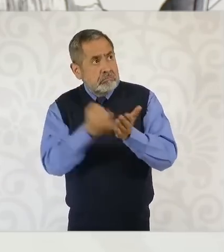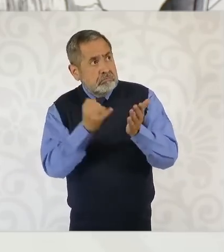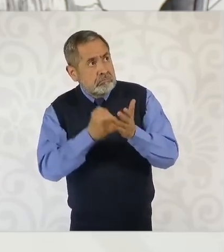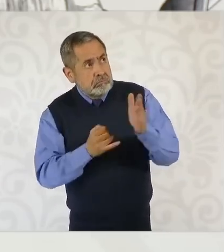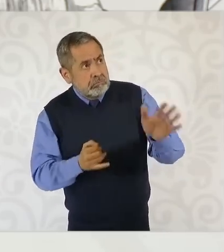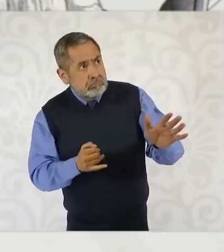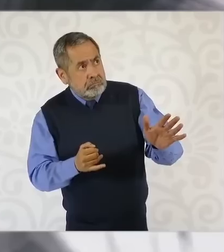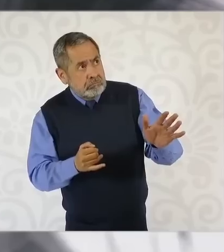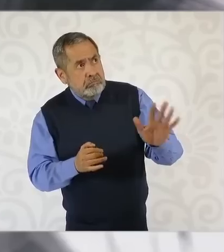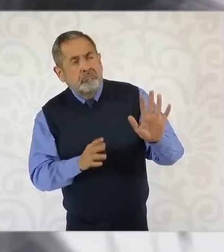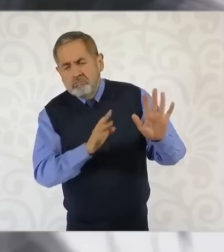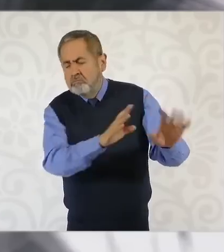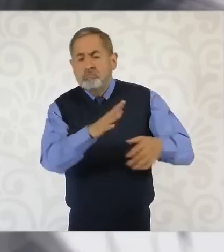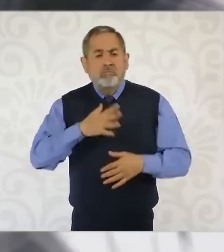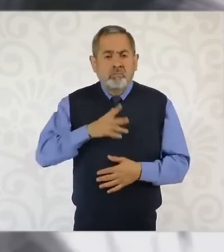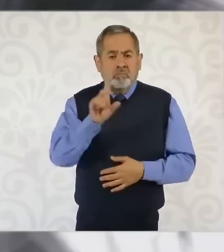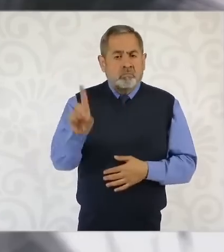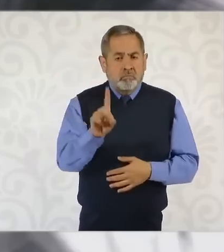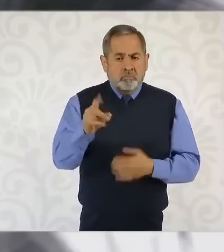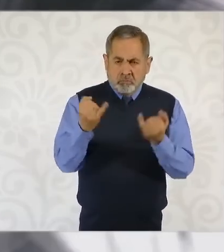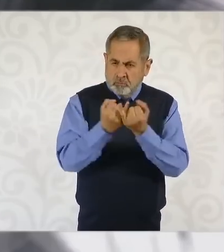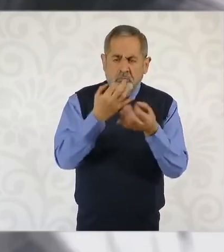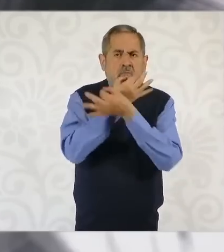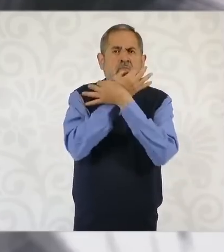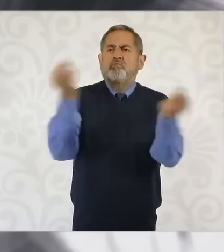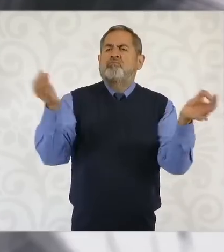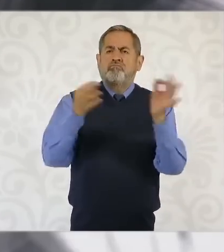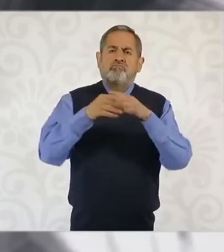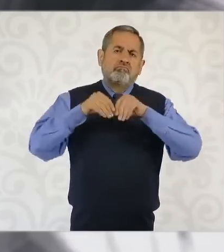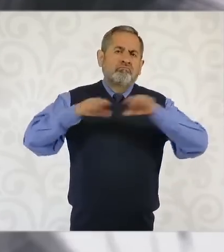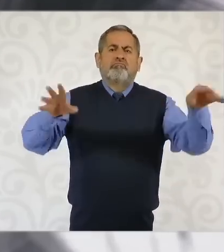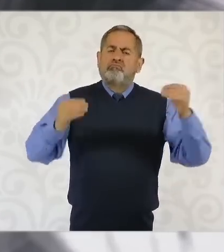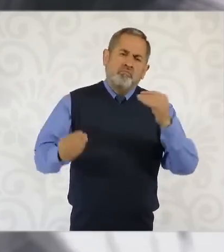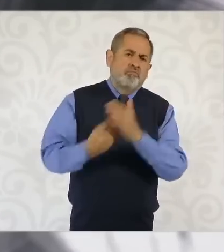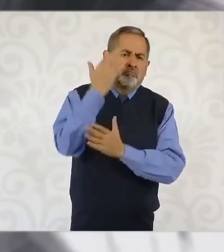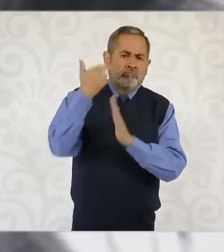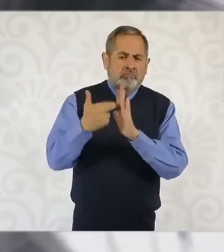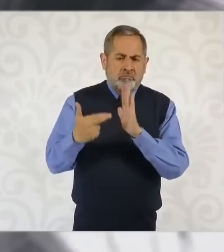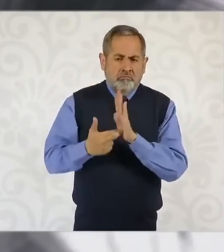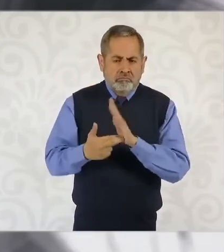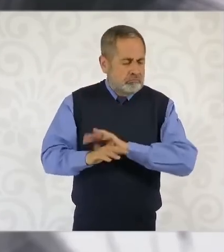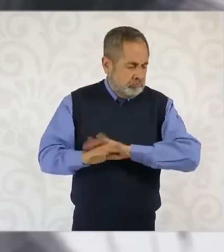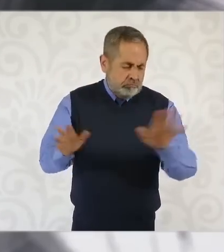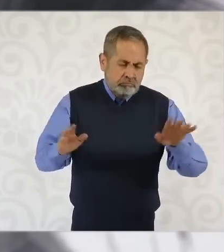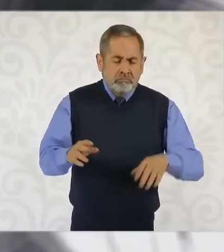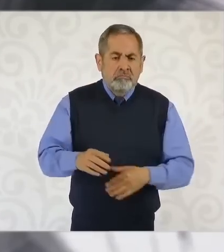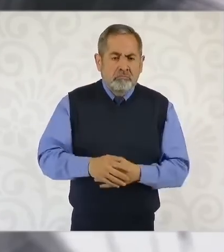domingo en el soca y nos importa Porque cualquier consecuencia que pueda tener los aranceles en